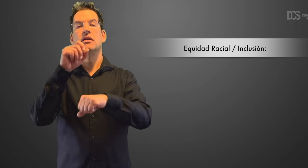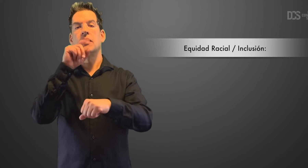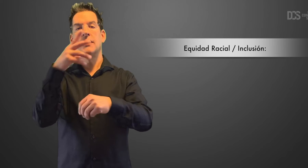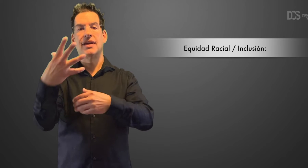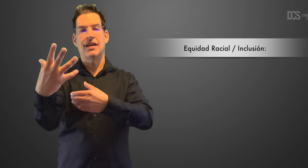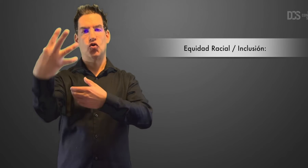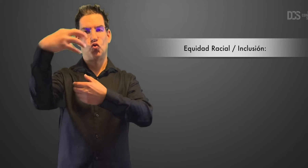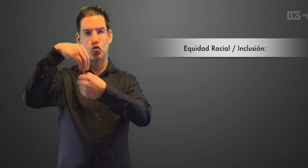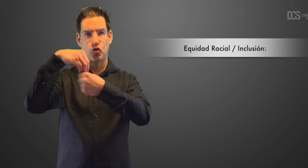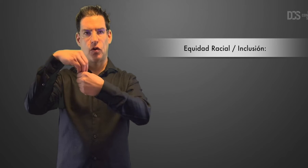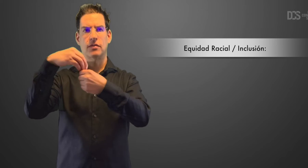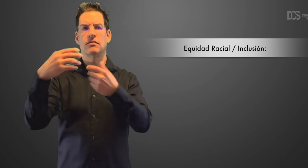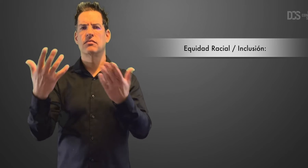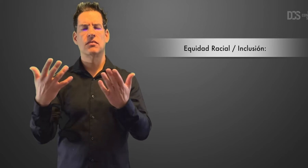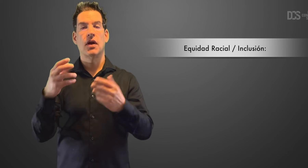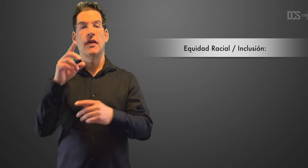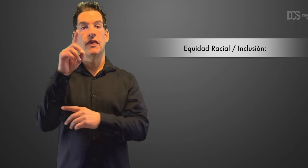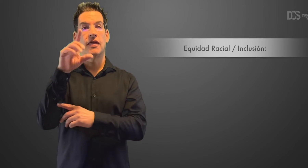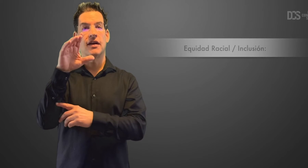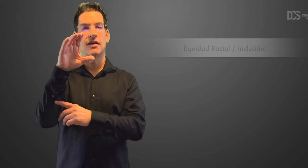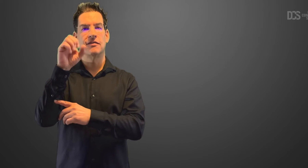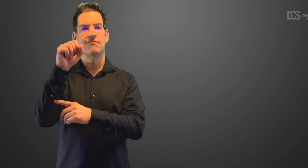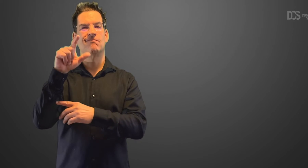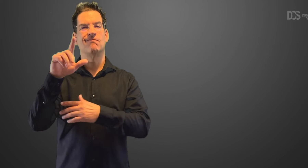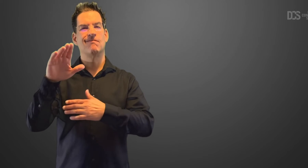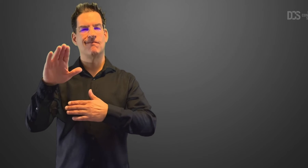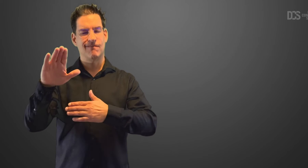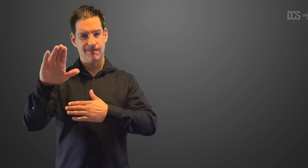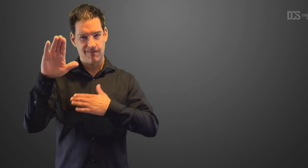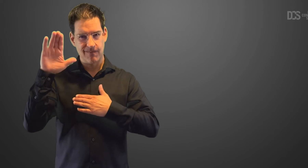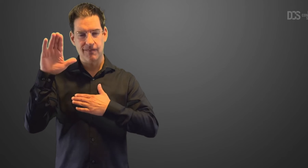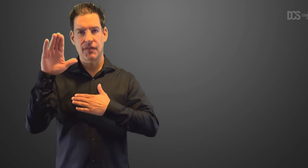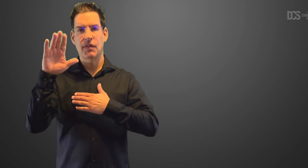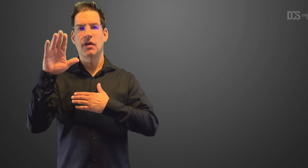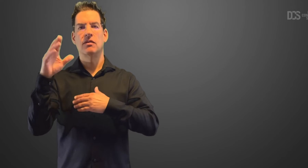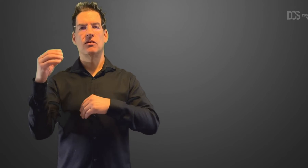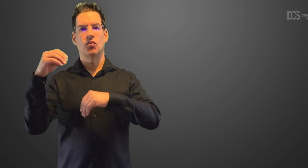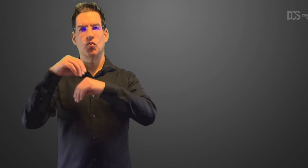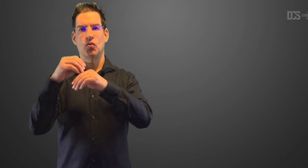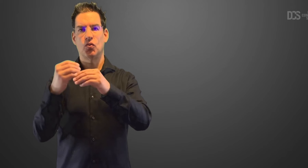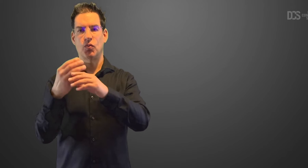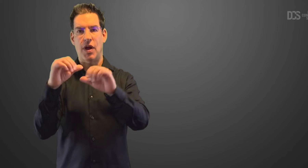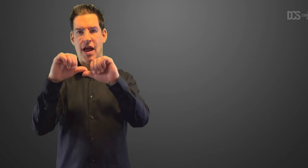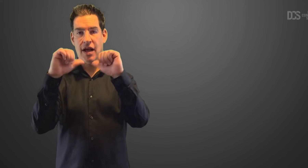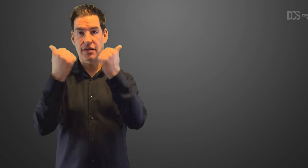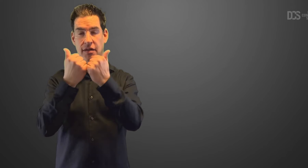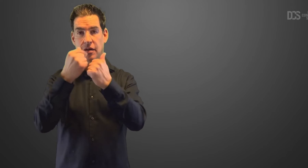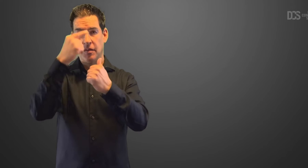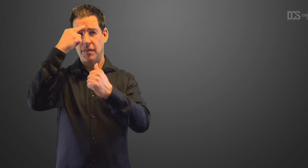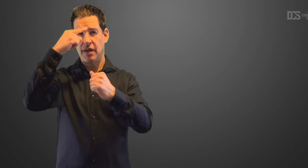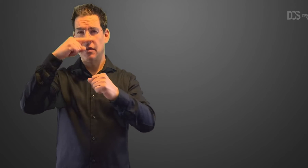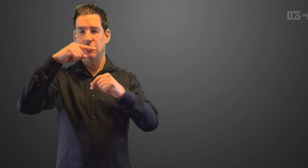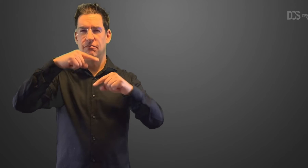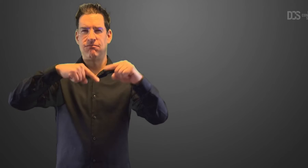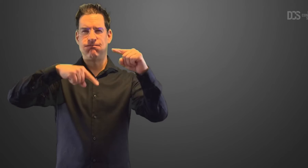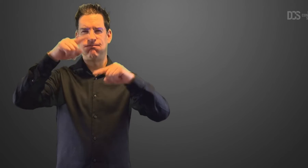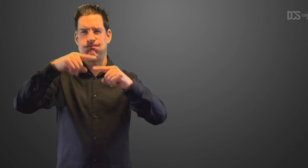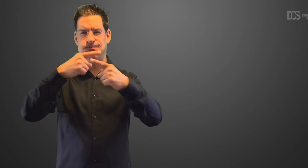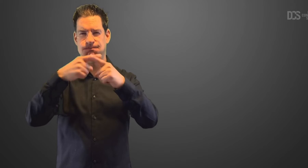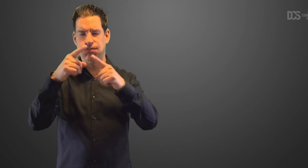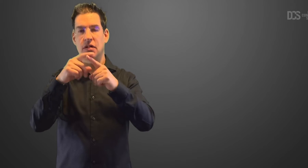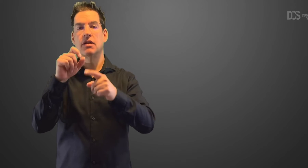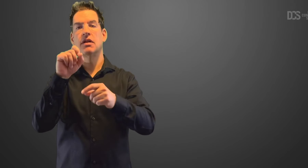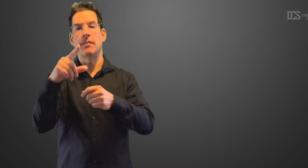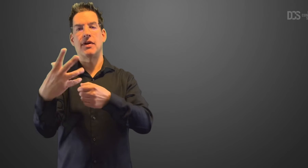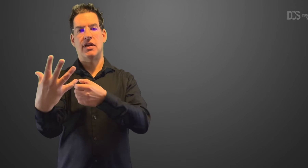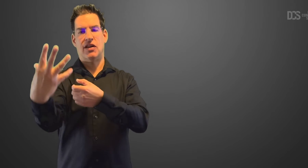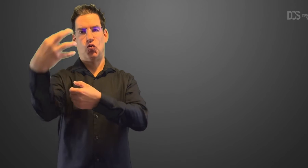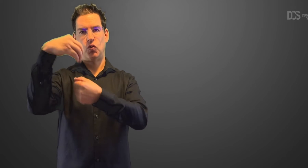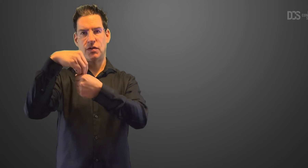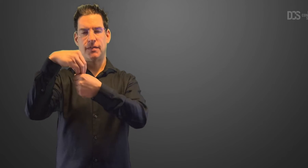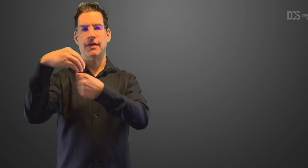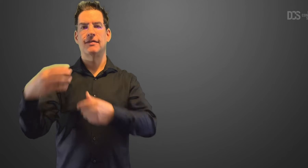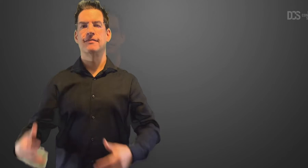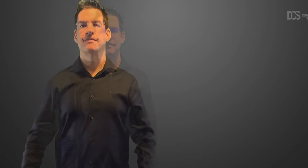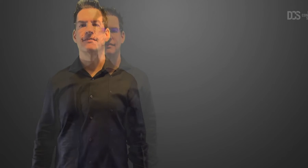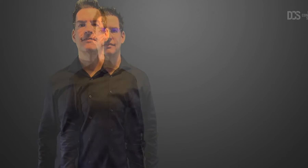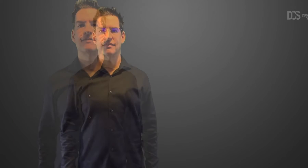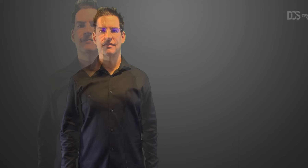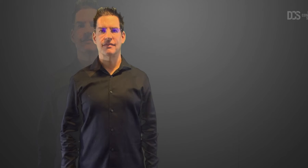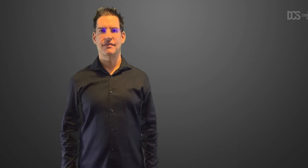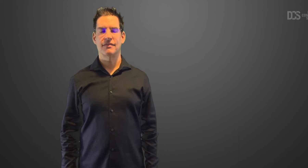DCS se compromete a crear una agencia diversa e inclusiva.